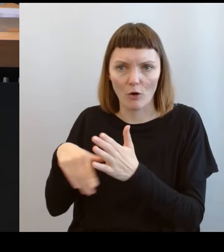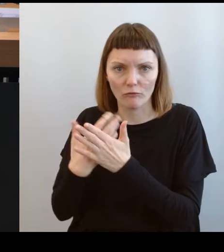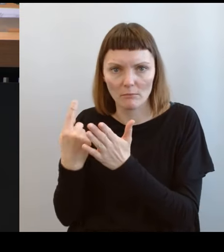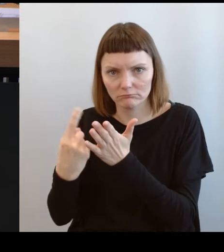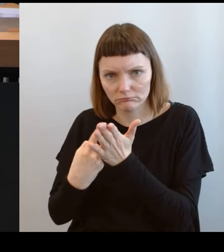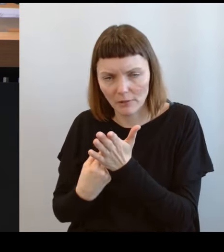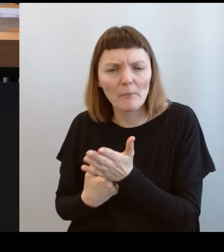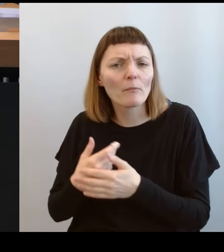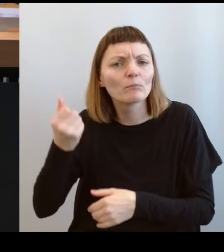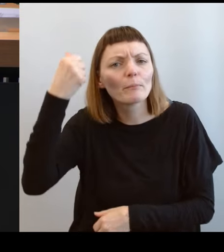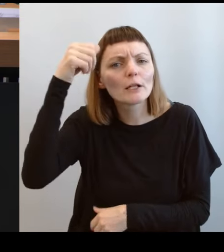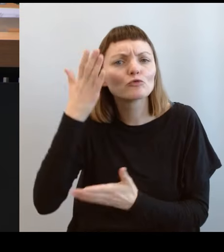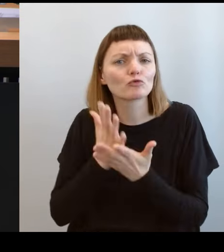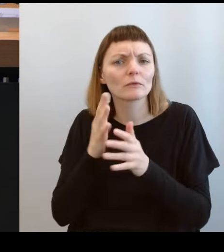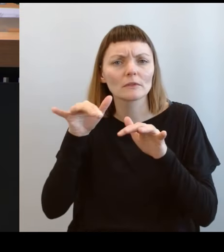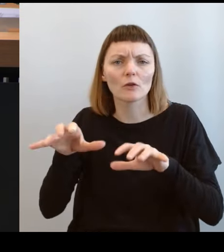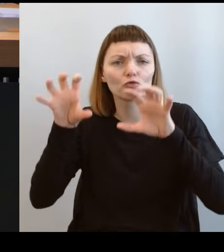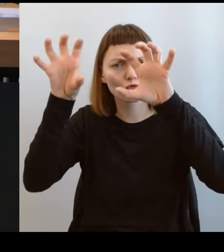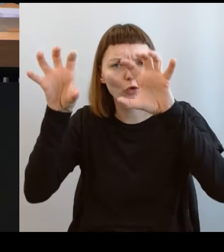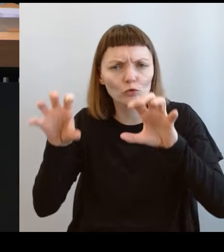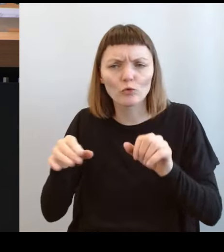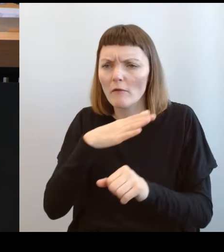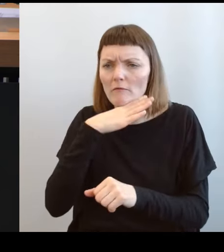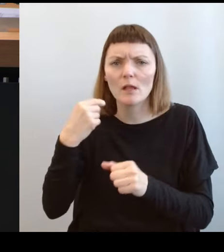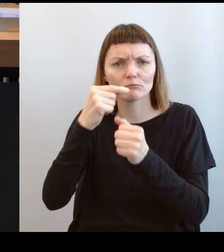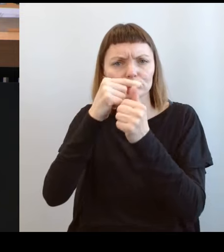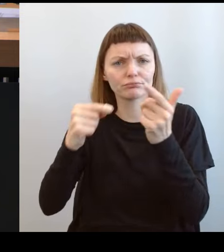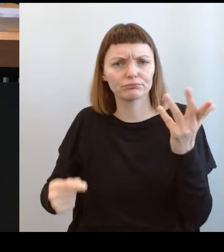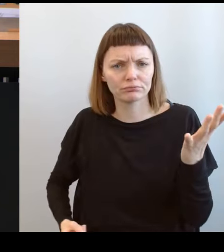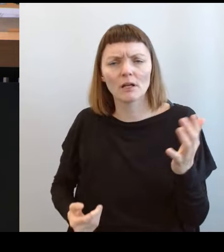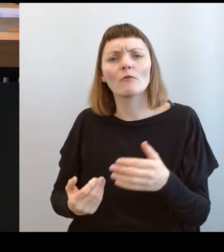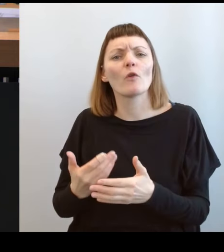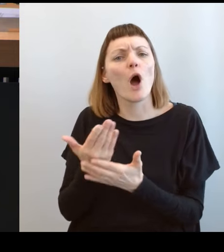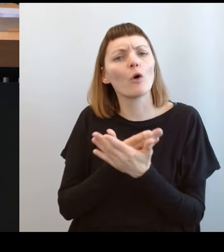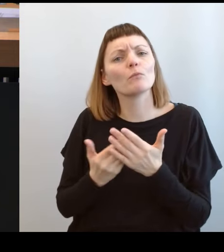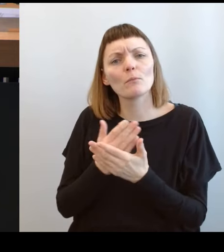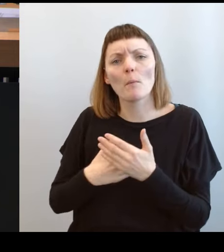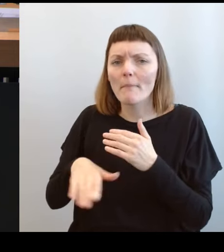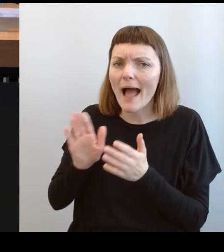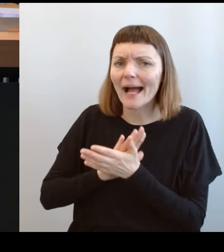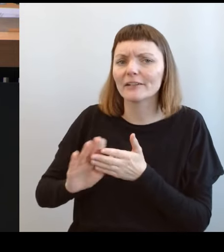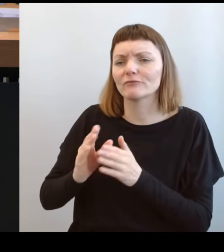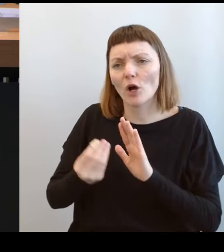ihre Ausbildung erfolgreich zu absolvieren und ihre Lebensqualität zu verbessern. Da gibt es die Bafög, die Kammern,